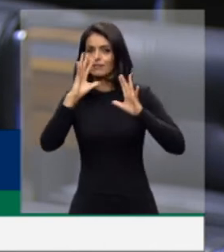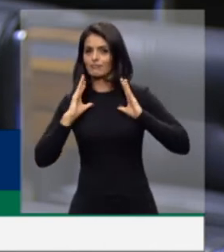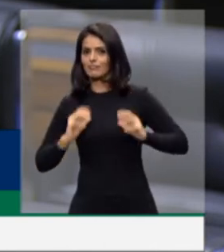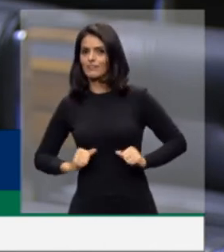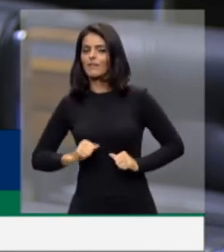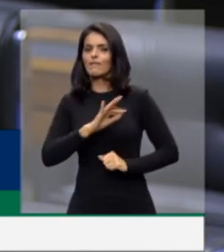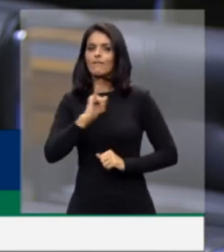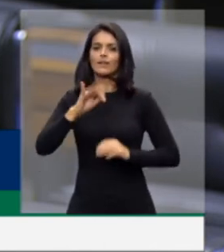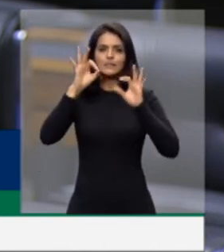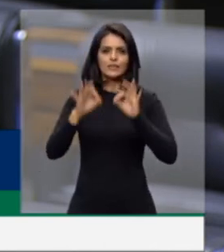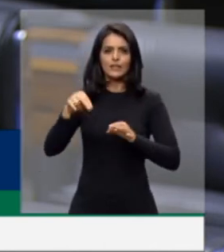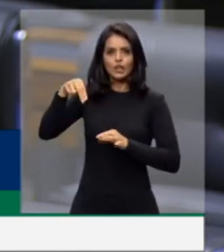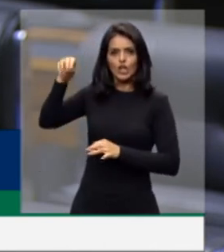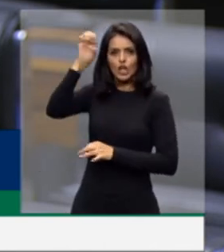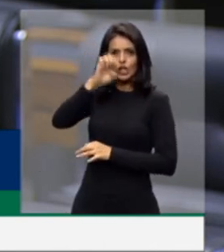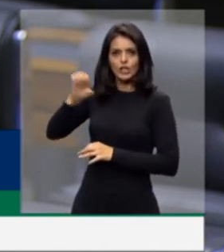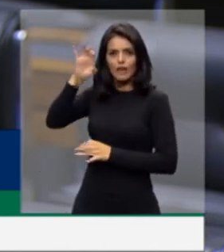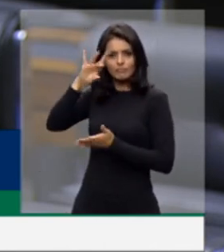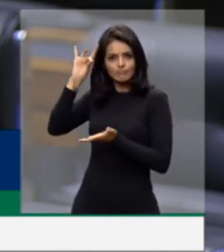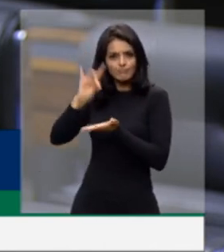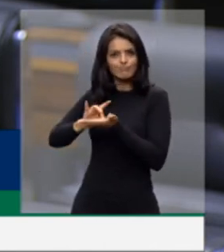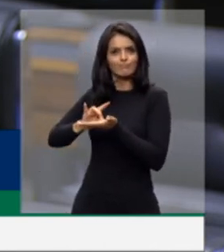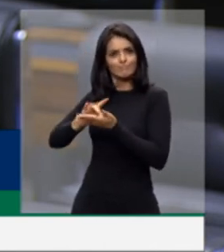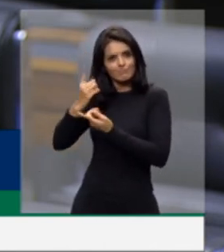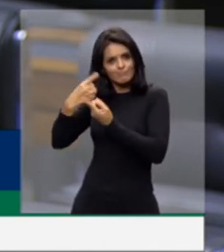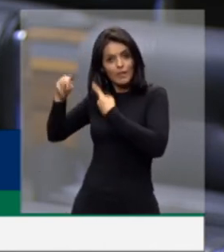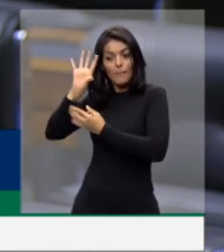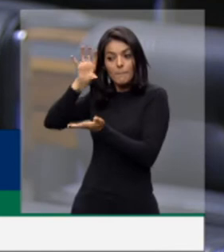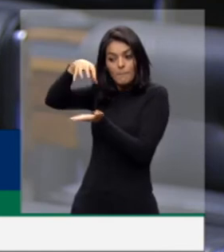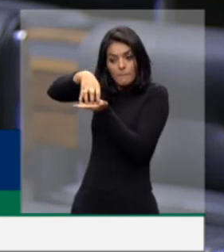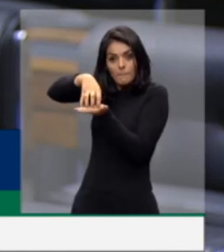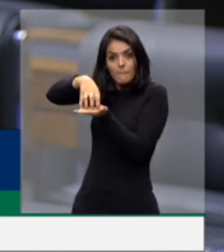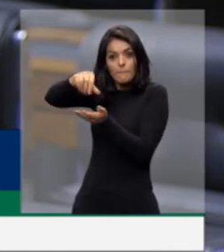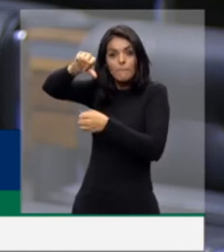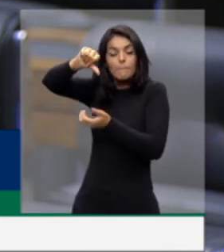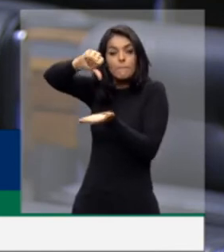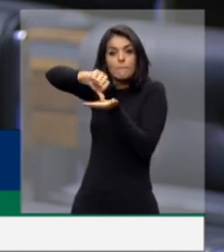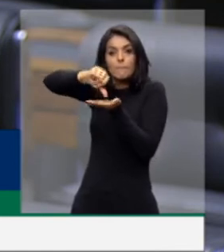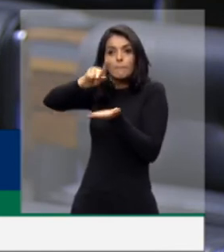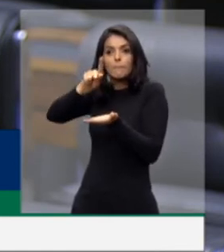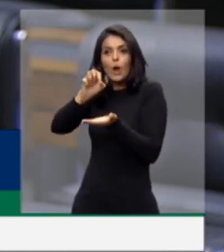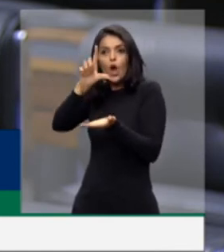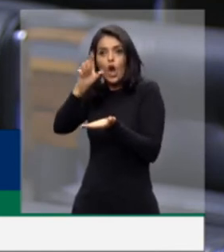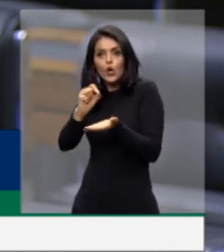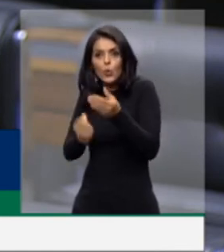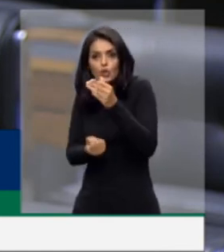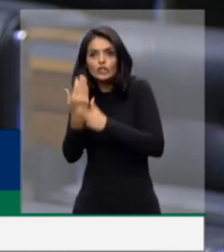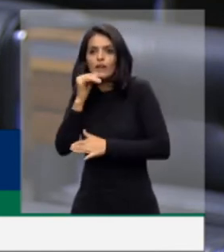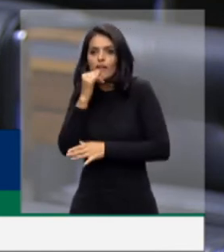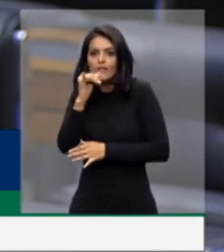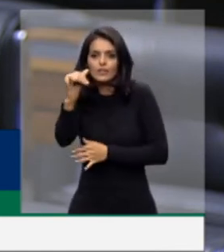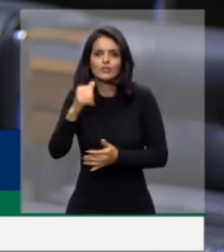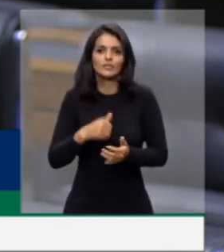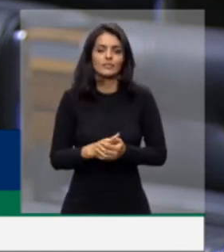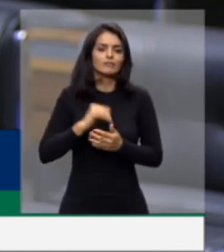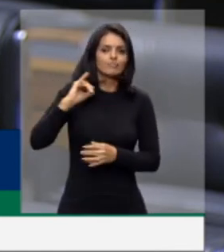FUNDAMENTAL PARA VIABILIZAR INCLUSIVE O ESCOAMENTO DESSA PRODUÇÃO DA ENERGIA LIMPA SEM SOMBRA DE DÚVIDA, O NORDESTE ESTÁ SE